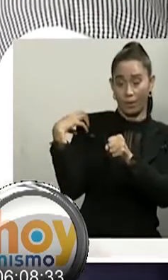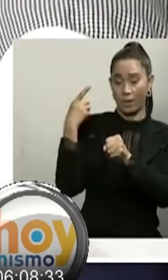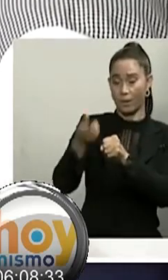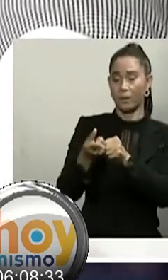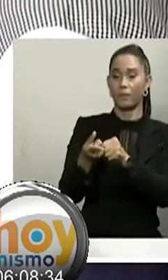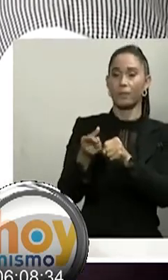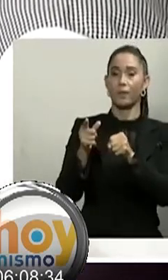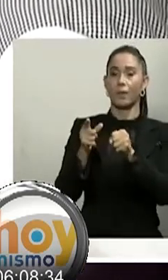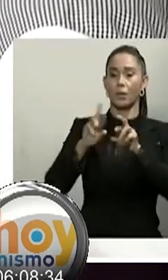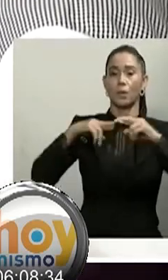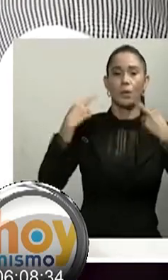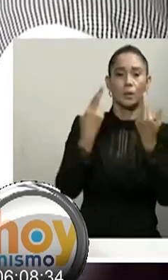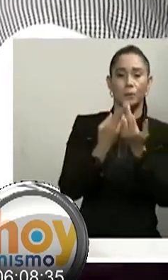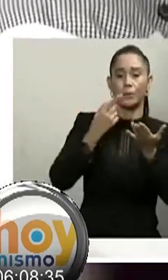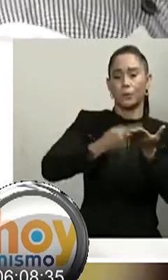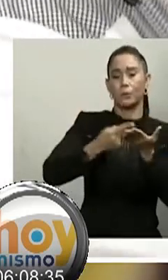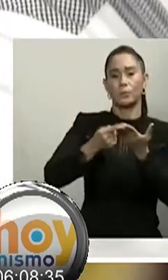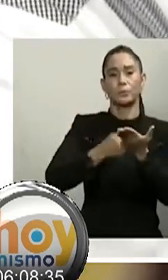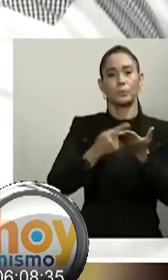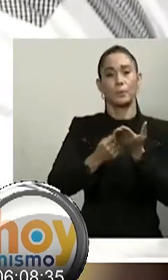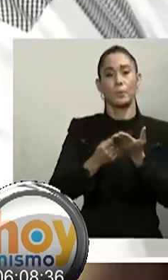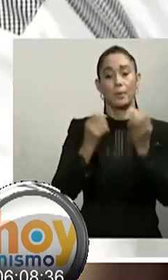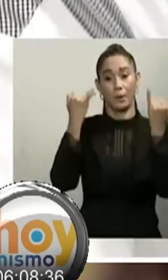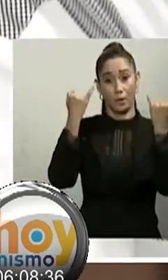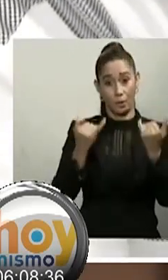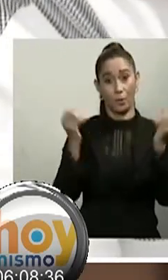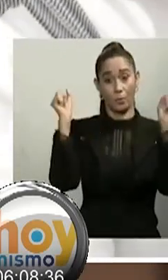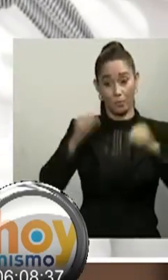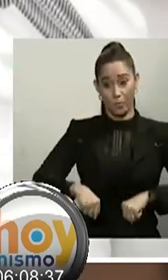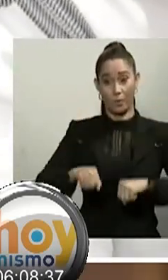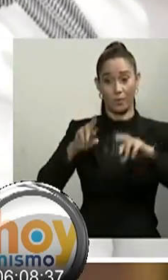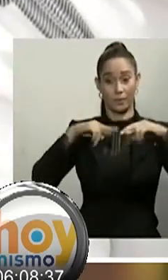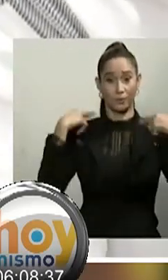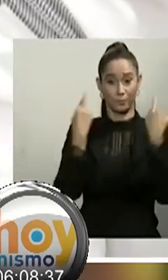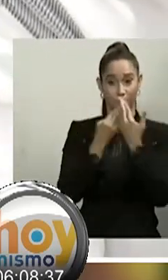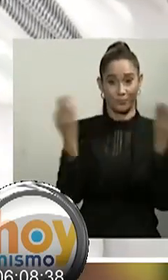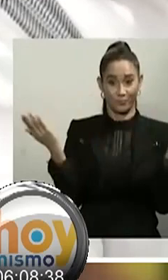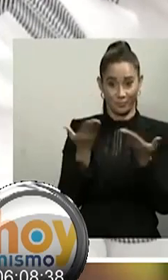como gobierno era de lo que se sentía orgulloso de poder llegar a una decisión de esa naturaleza